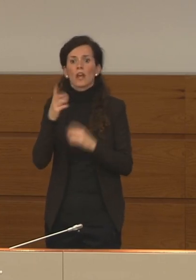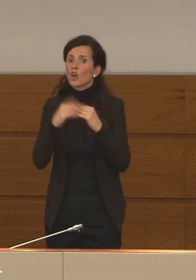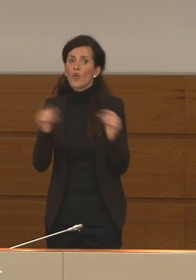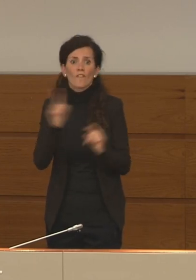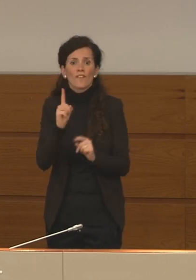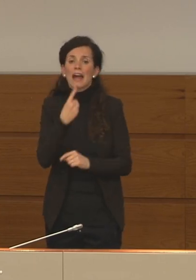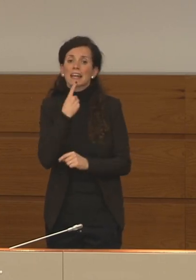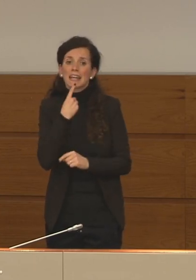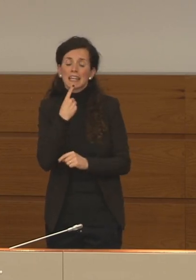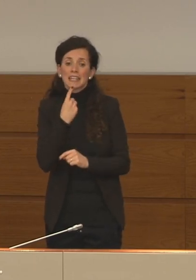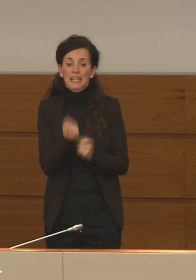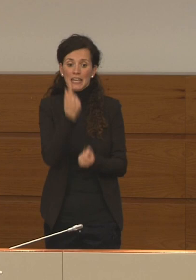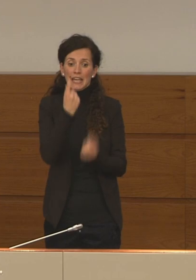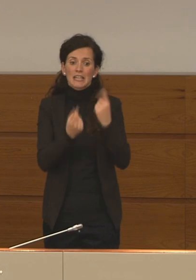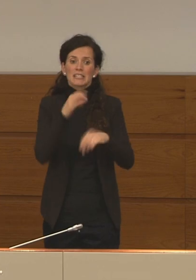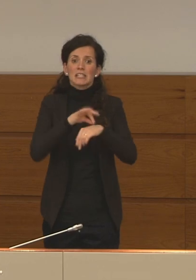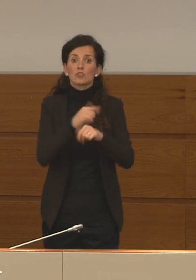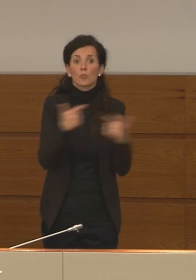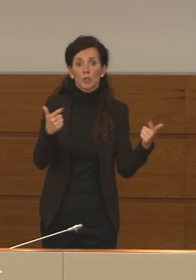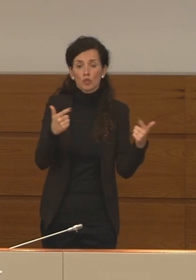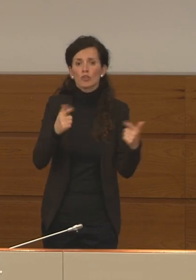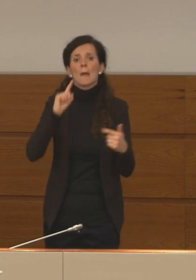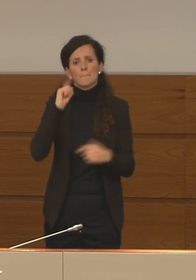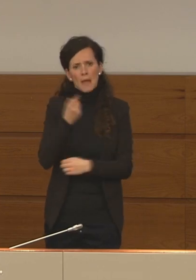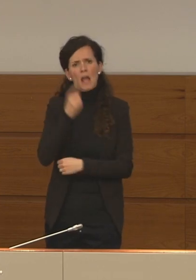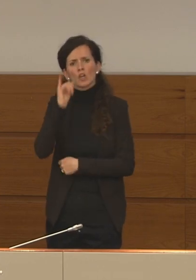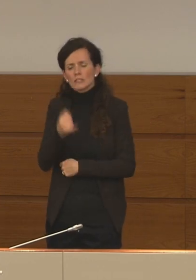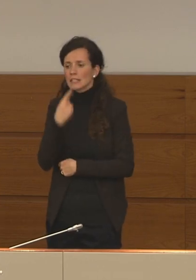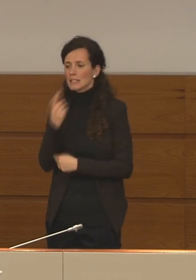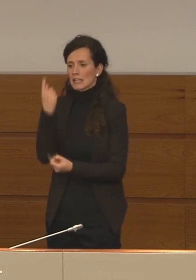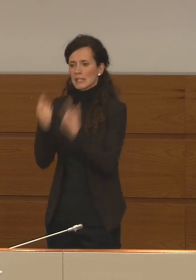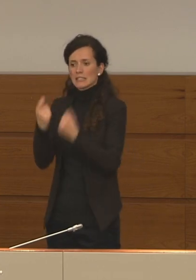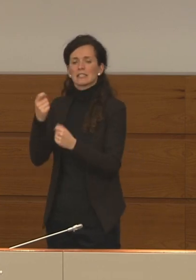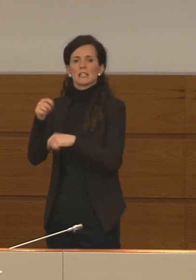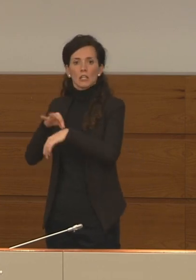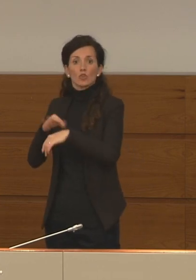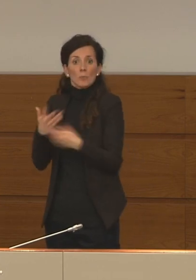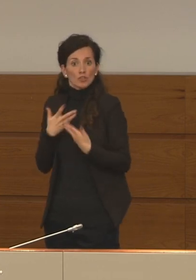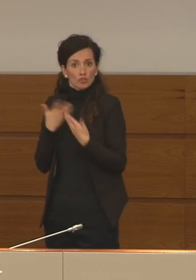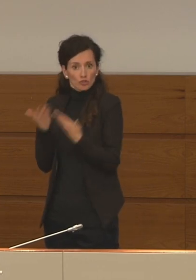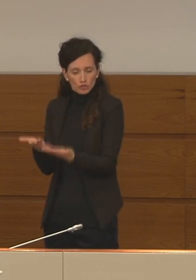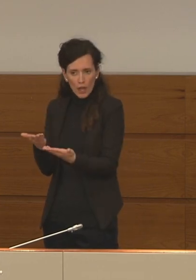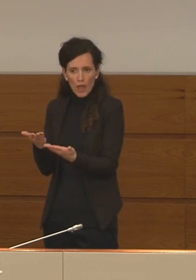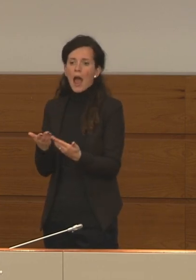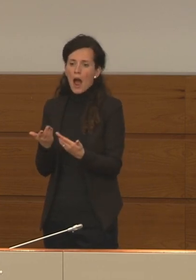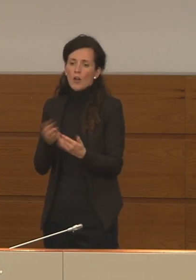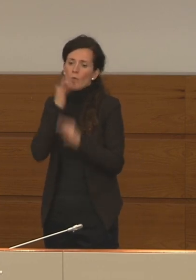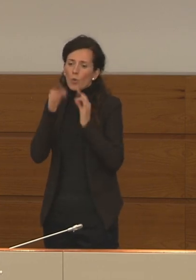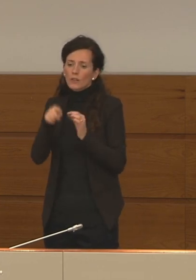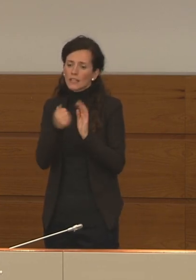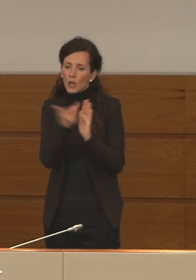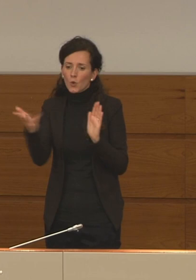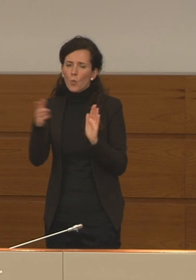ai sintomatici va da sé che questa percentuale progressivamente andrà calando, emergeranno le altre cose. Questo però